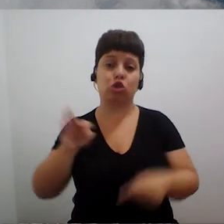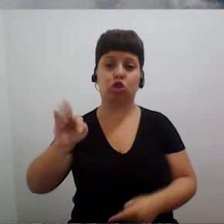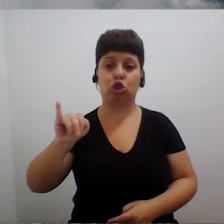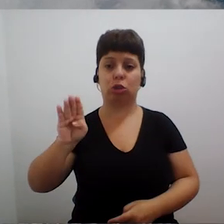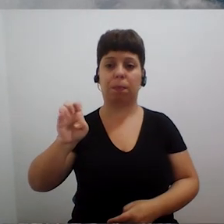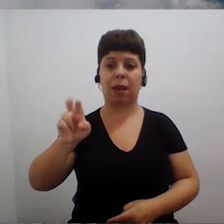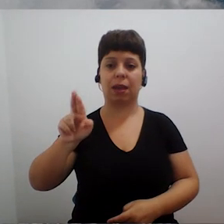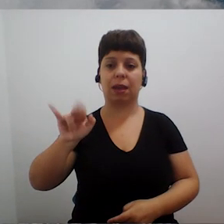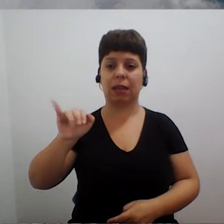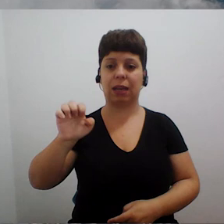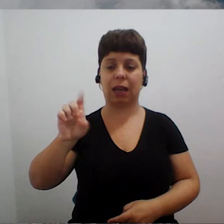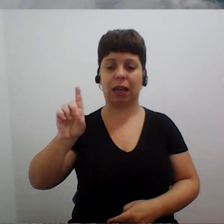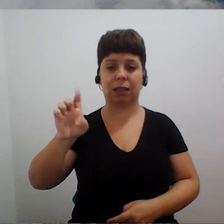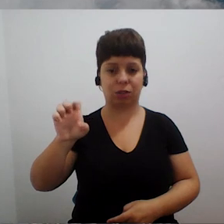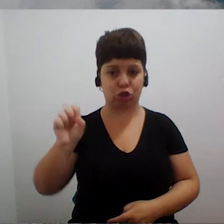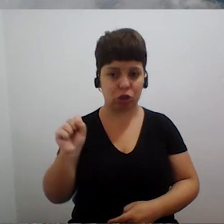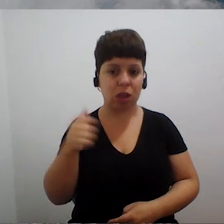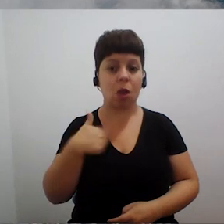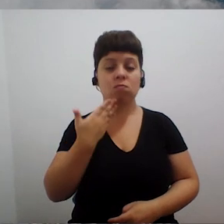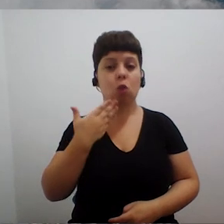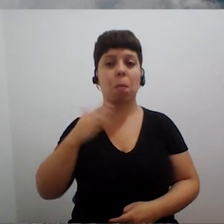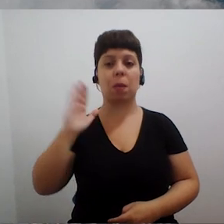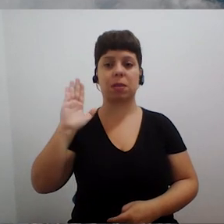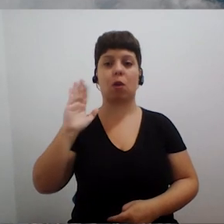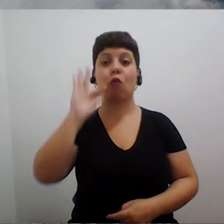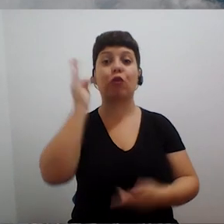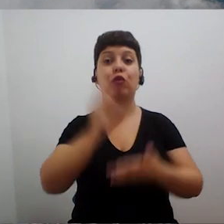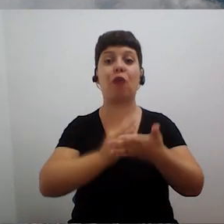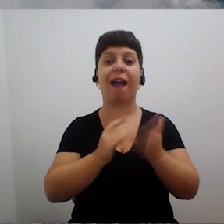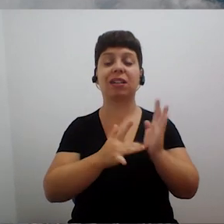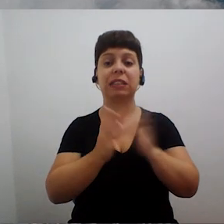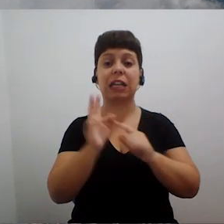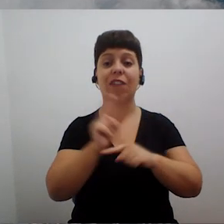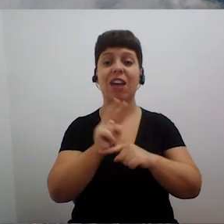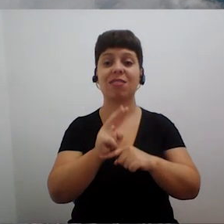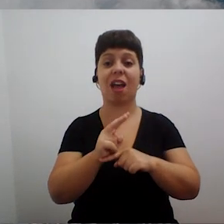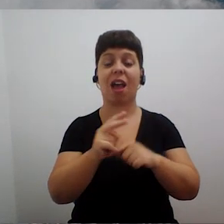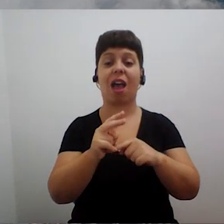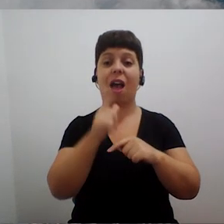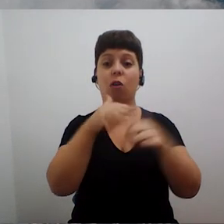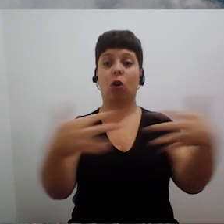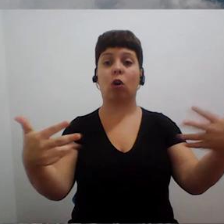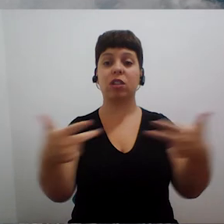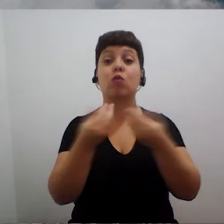a defender a vida que está nos oceanos e que dele vem também para nós humanos e demais seres.